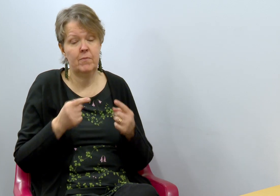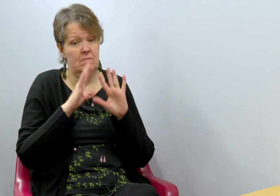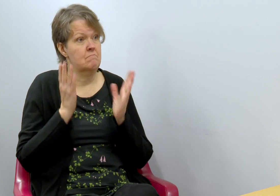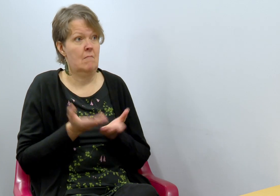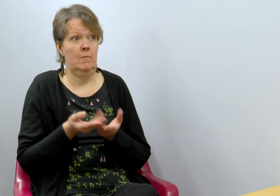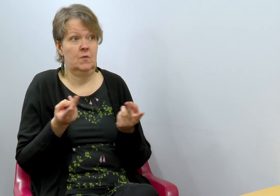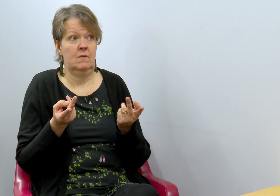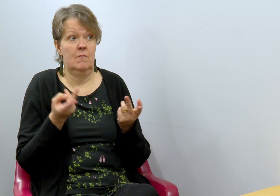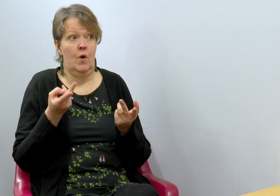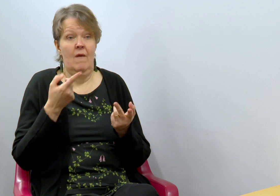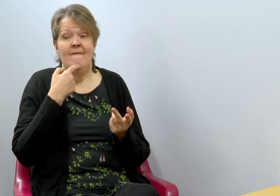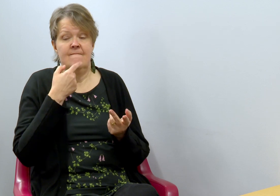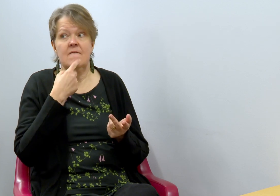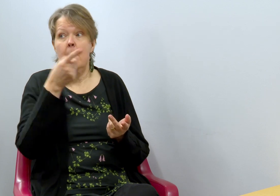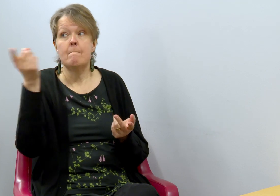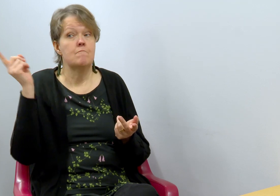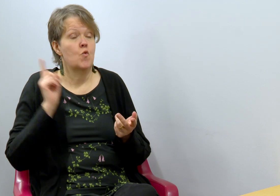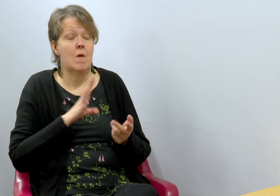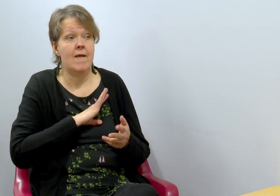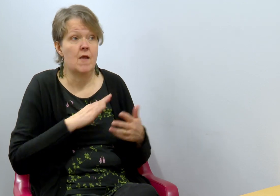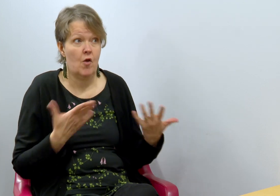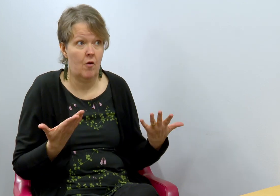Tämä on erikoispiirre, jota muiden maiden lainsäädännöistä ei löydy.